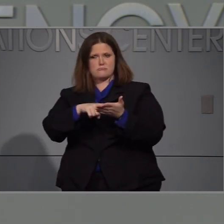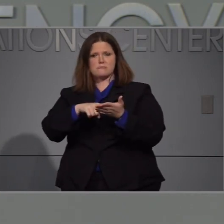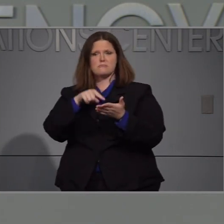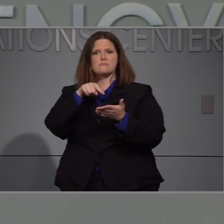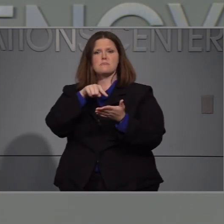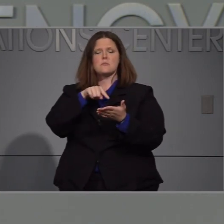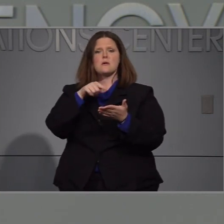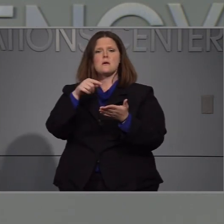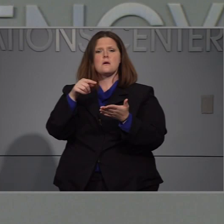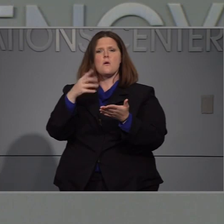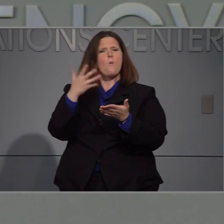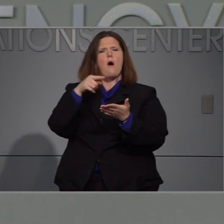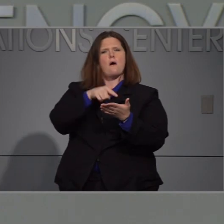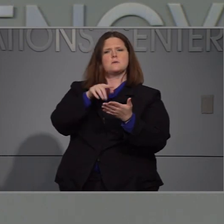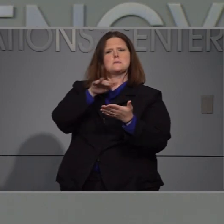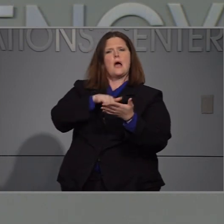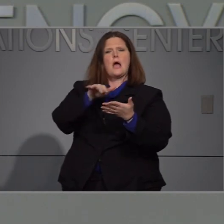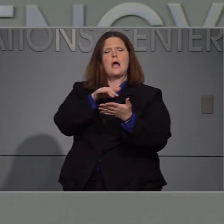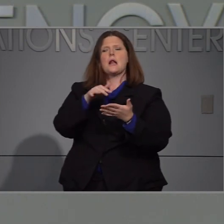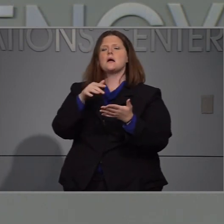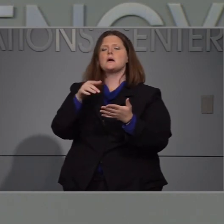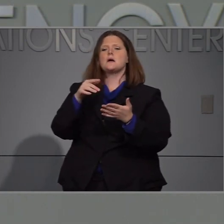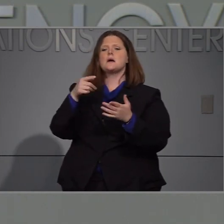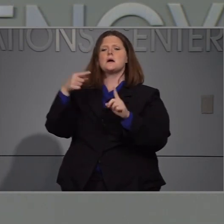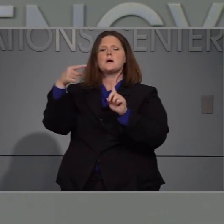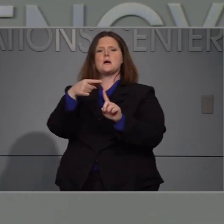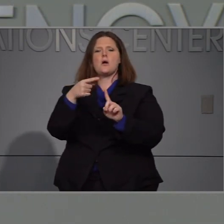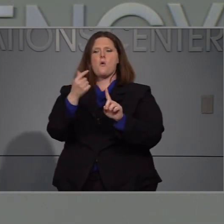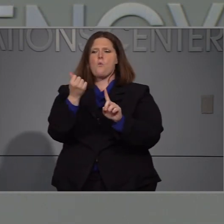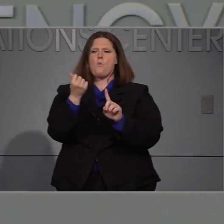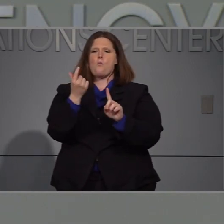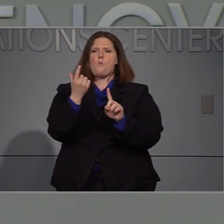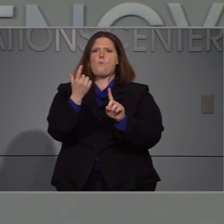tipo de estudios, lo que piden, y observan es.